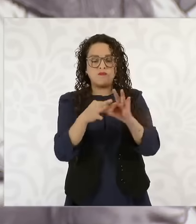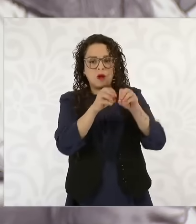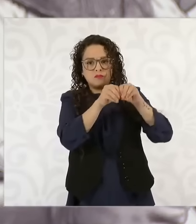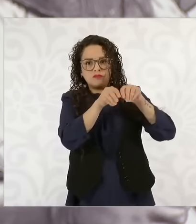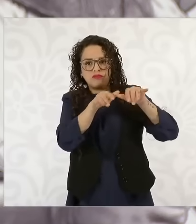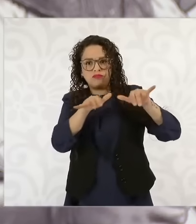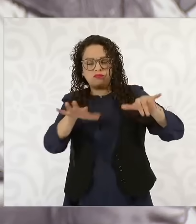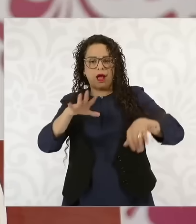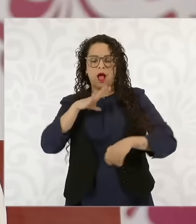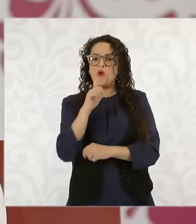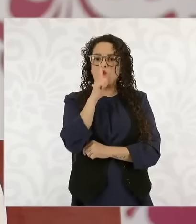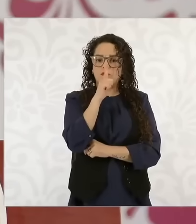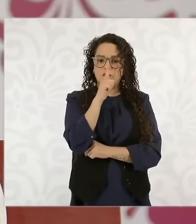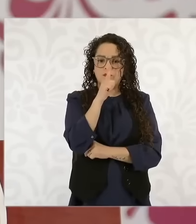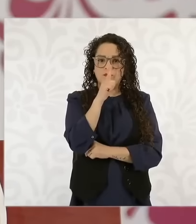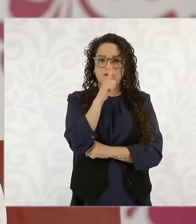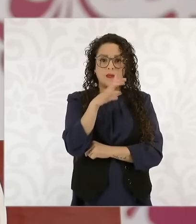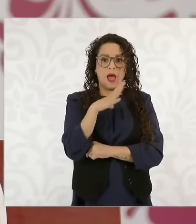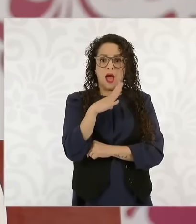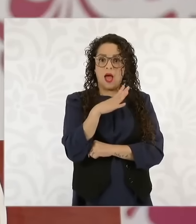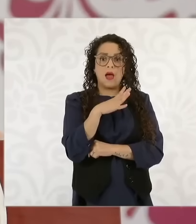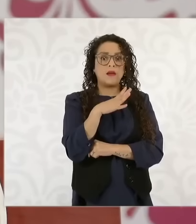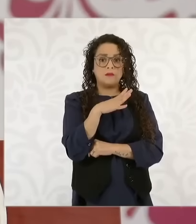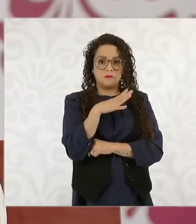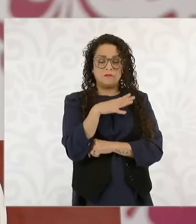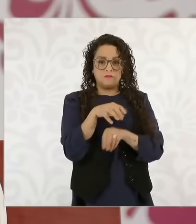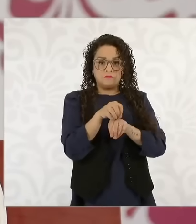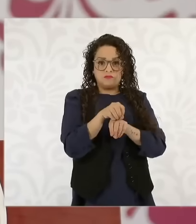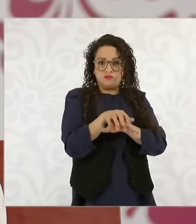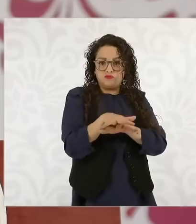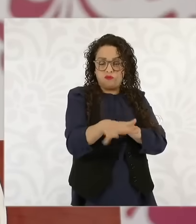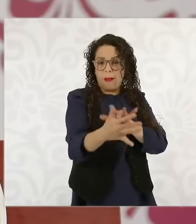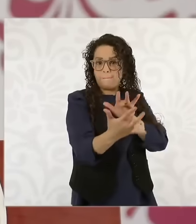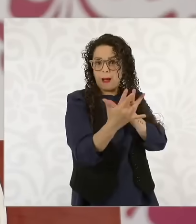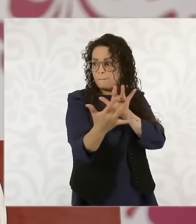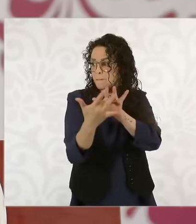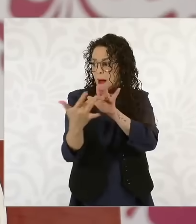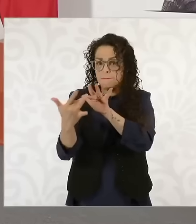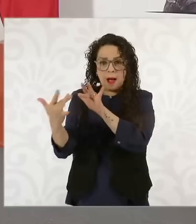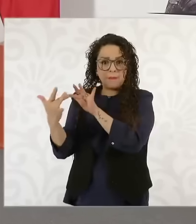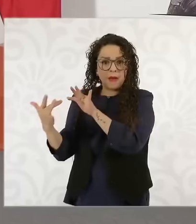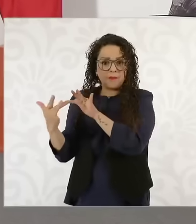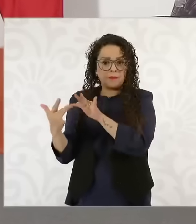está interconectado, no todos los países tienen sistemas interconectados nacionales, a veces los